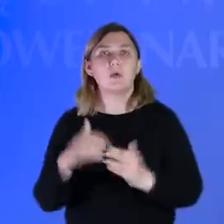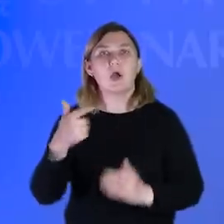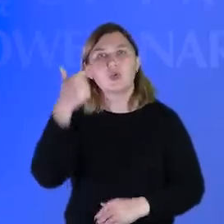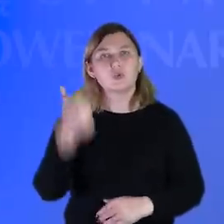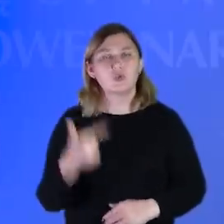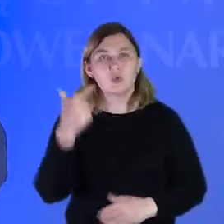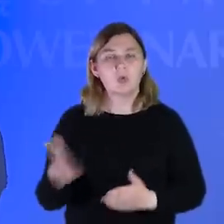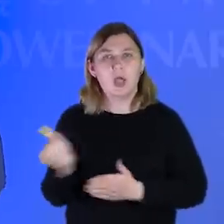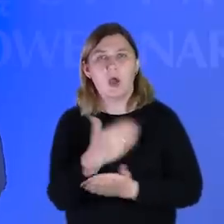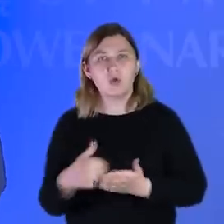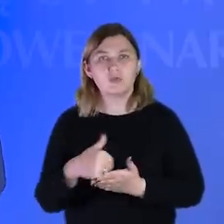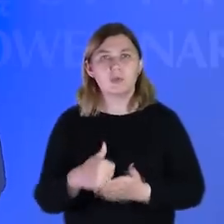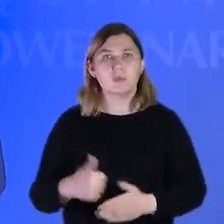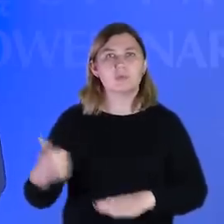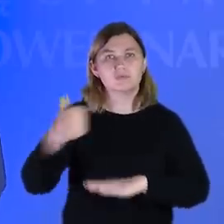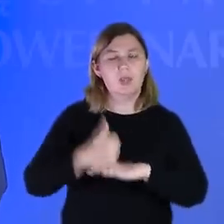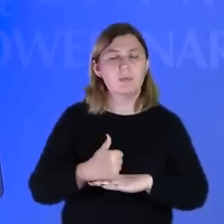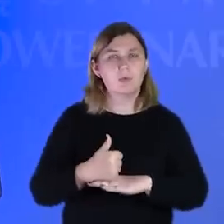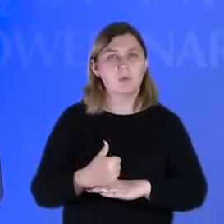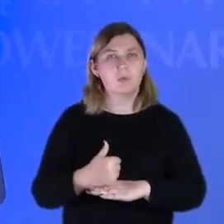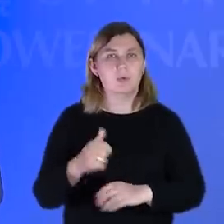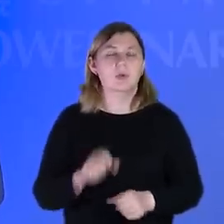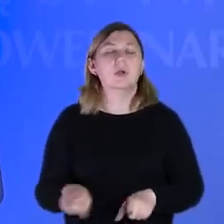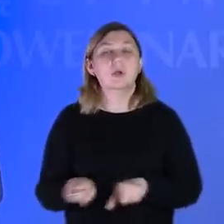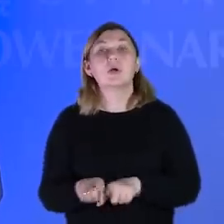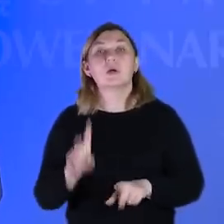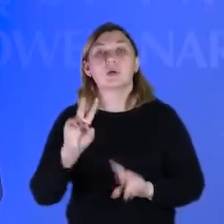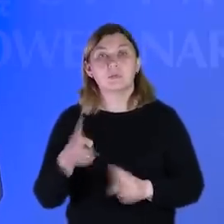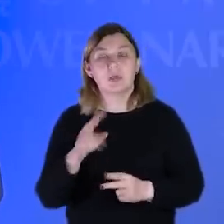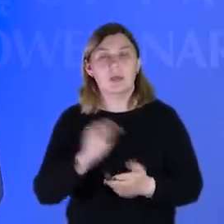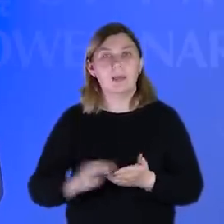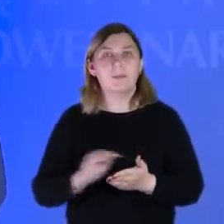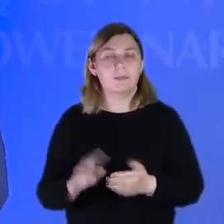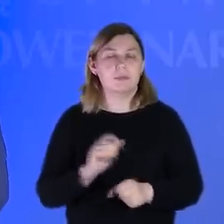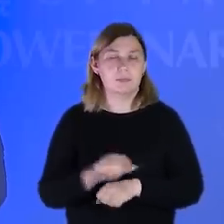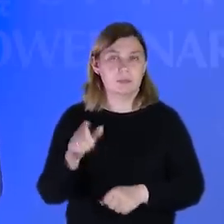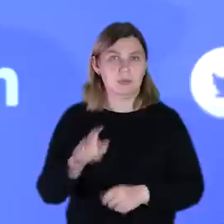czyli Oddział II Sztabu Generalnego? Pan w swojej książce przywołuje Misję Francuską.